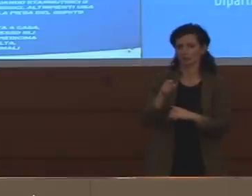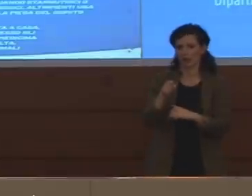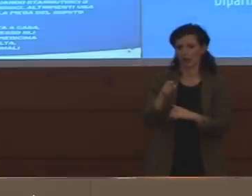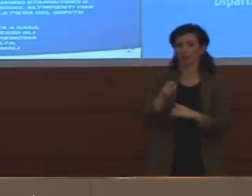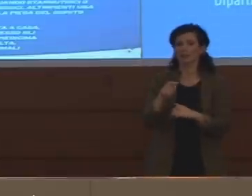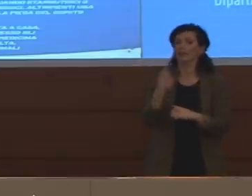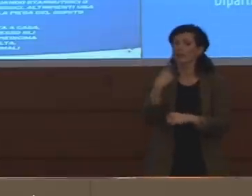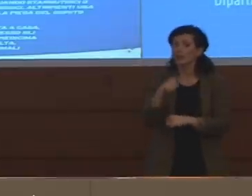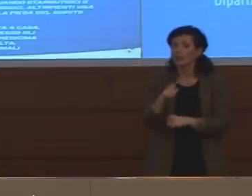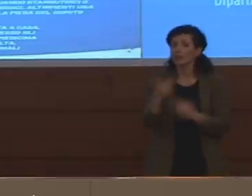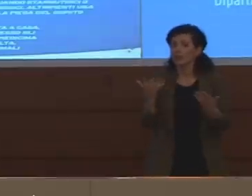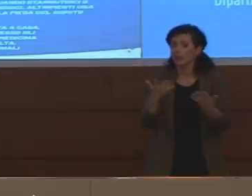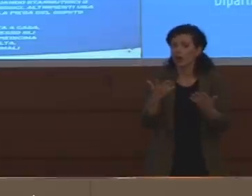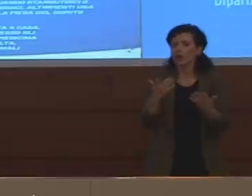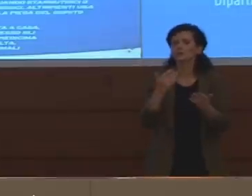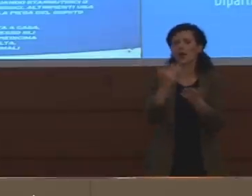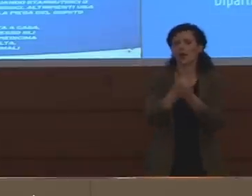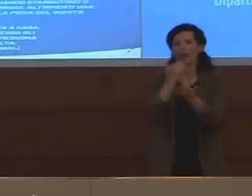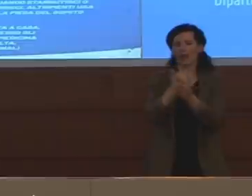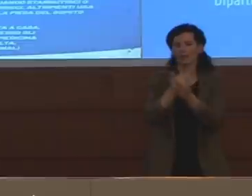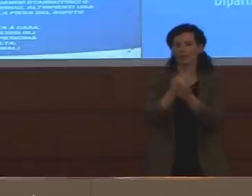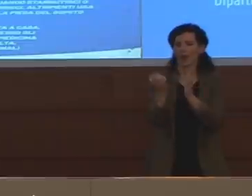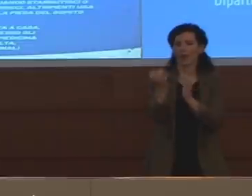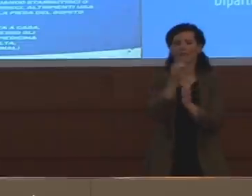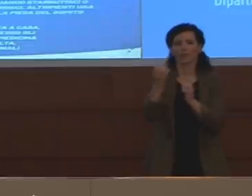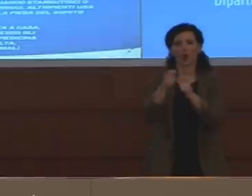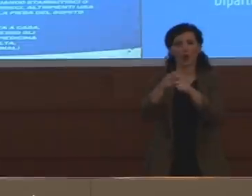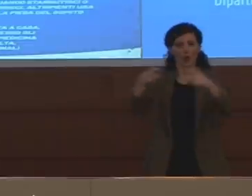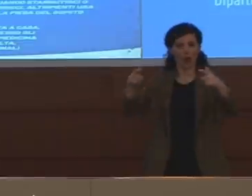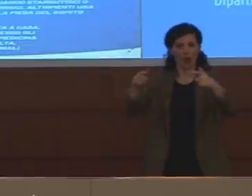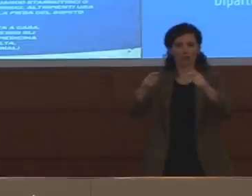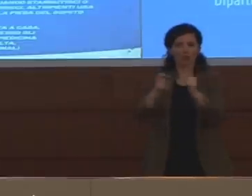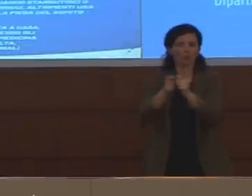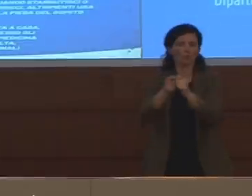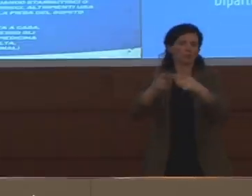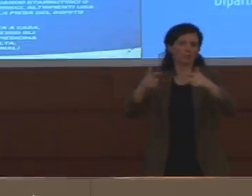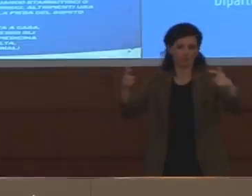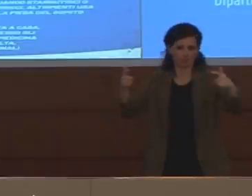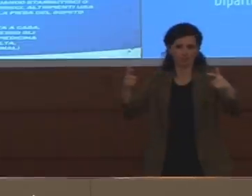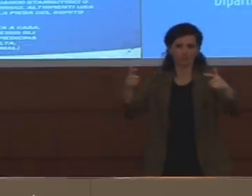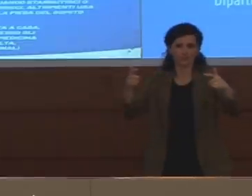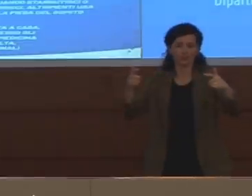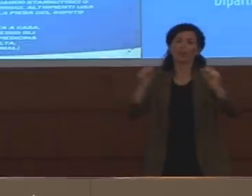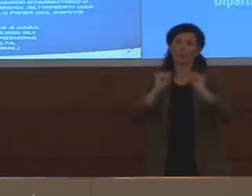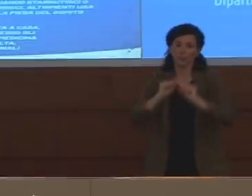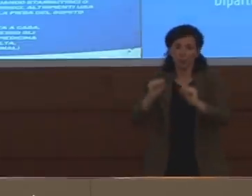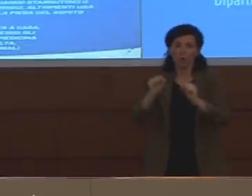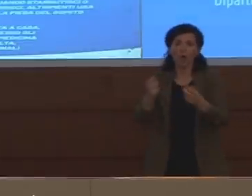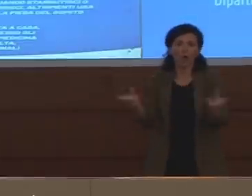focolai epidemici che dovessero in qualche modo ripresentarsi con una